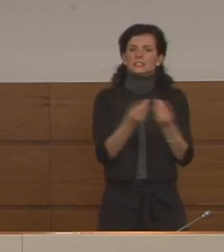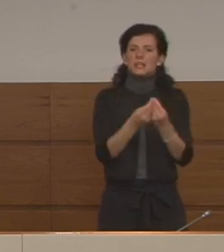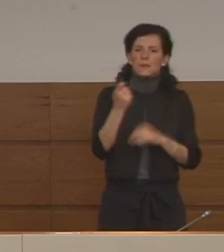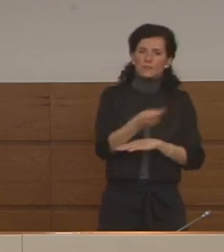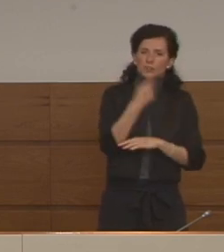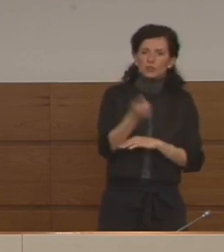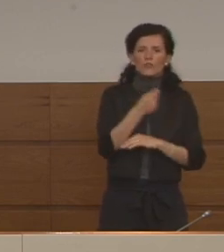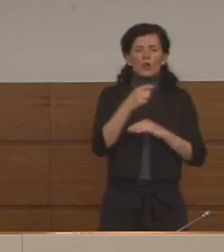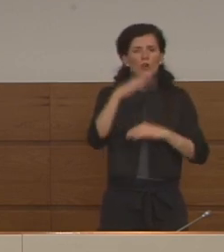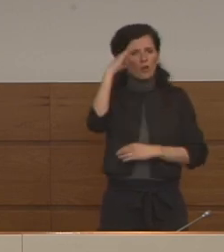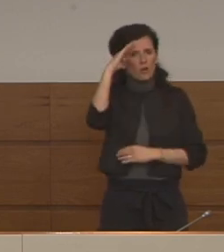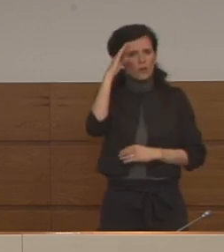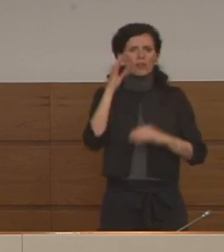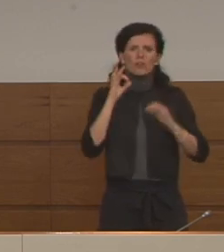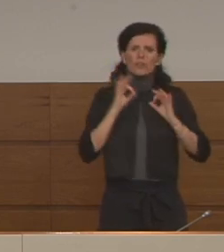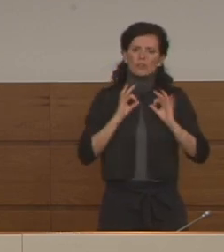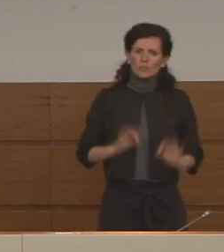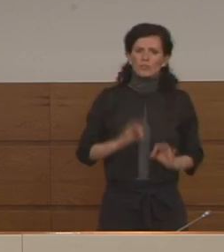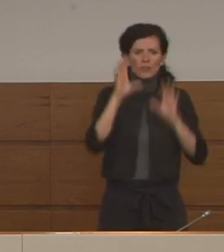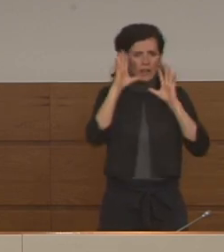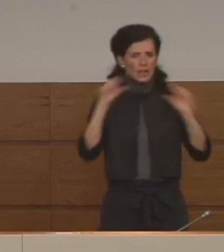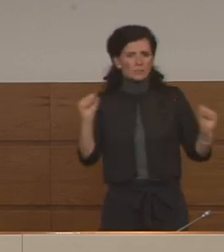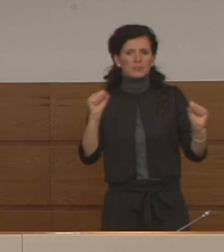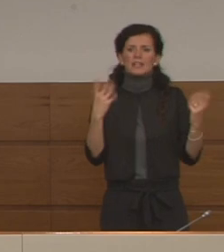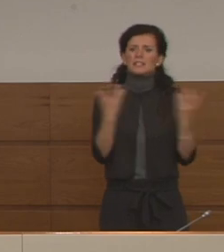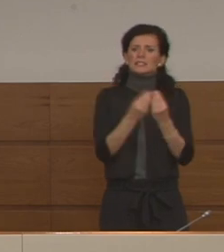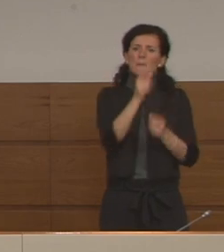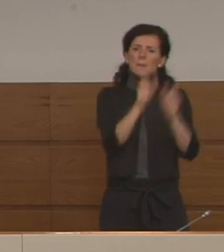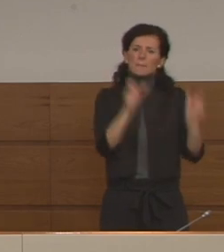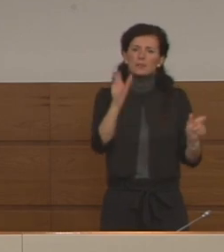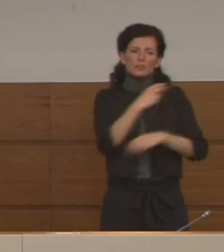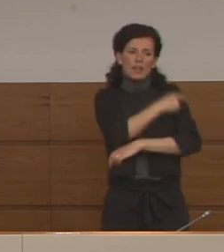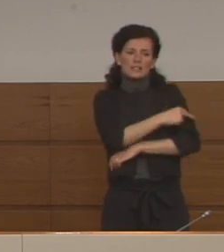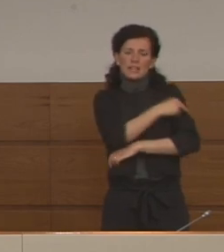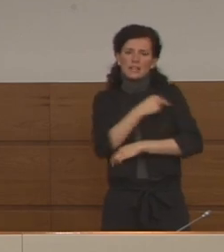alle Forze di Polizia, al personale sanitario, al personale delle Regioni.